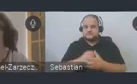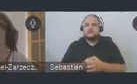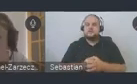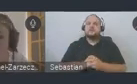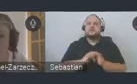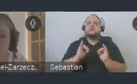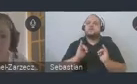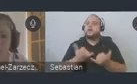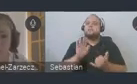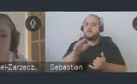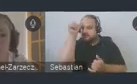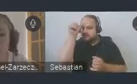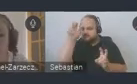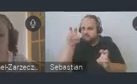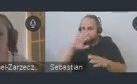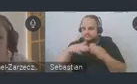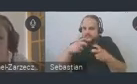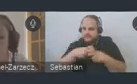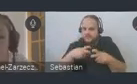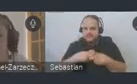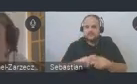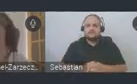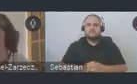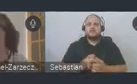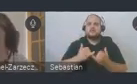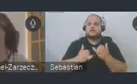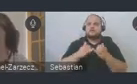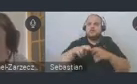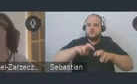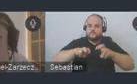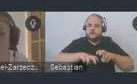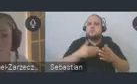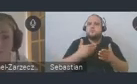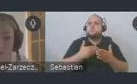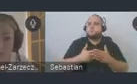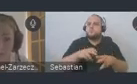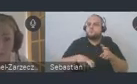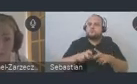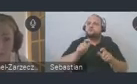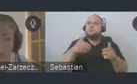Jaką mają przeglądarkę internetową? Jeśli korzystali, to po co. Co w niej można zrobić?